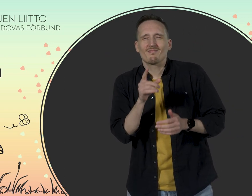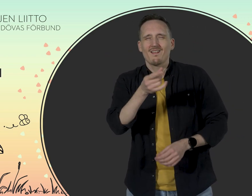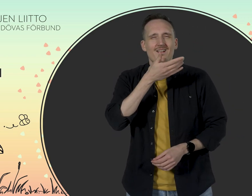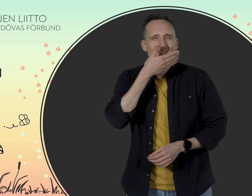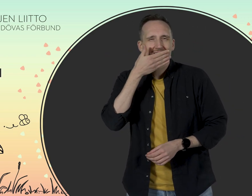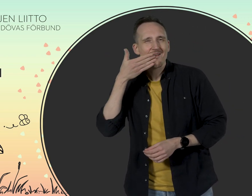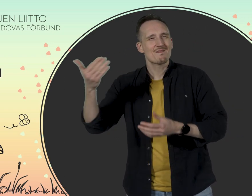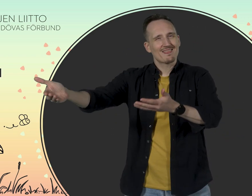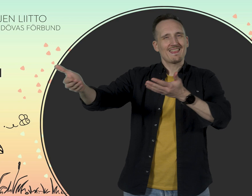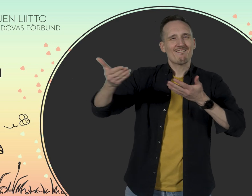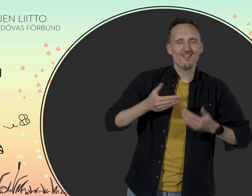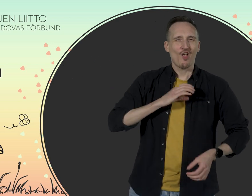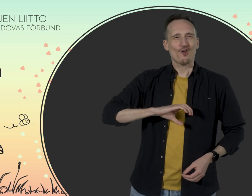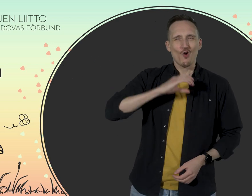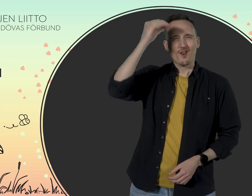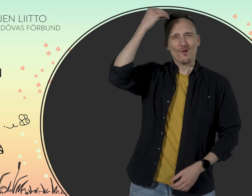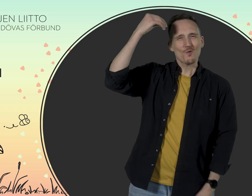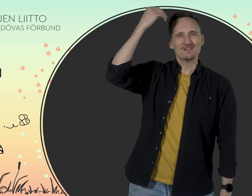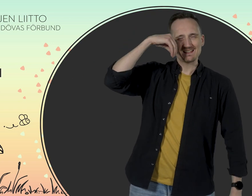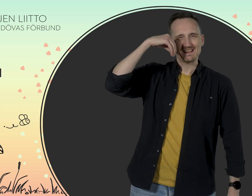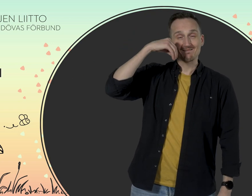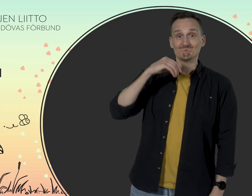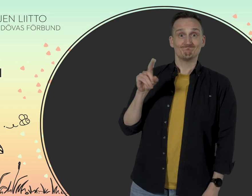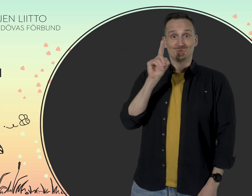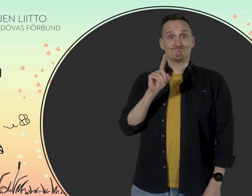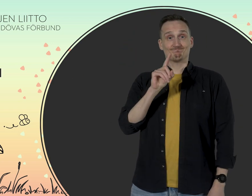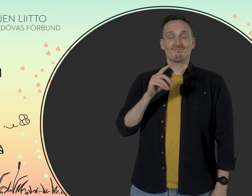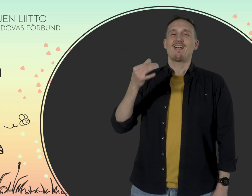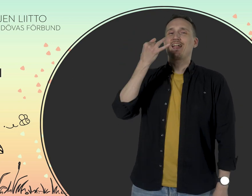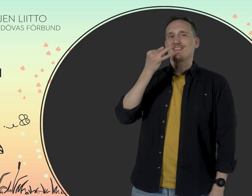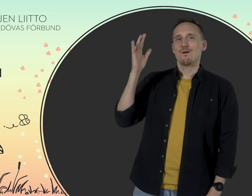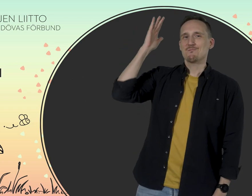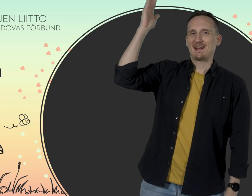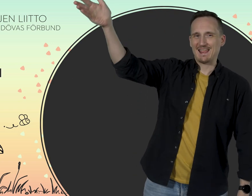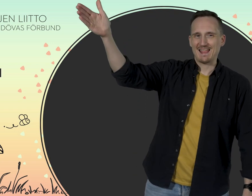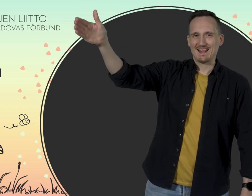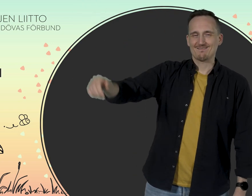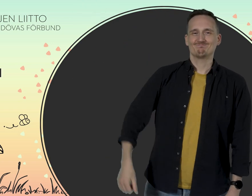olet lämpimästi tervetullut coda-kurssillemme Tampereelle!